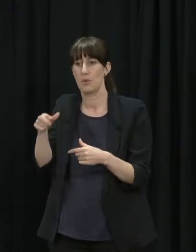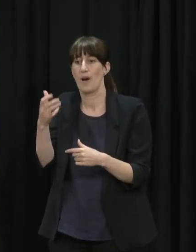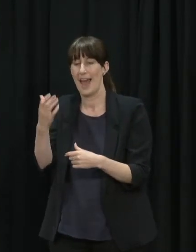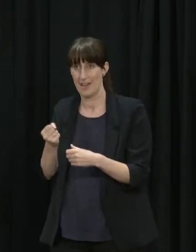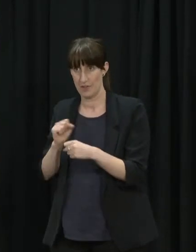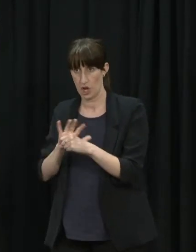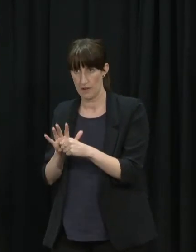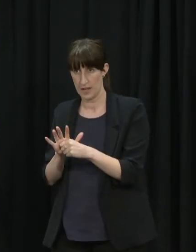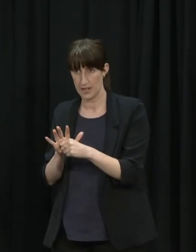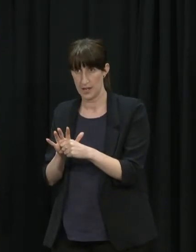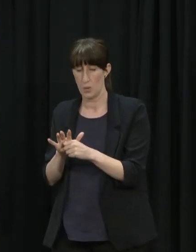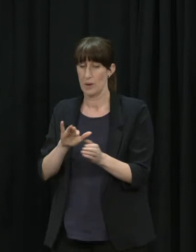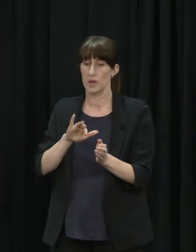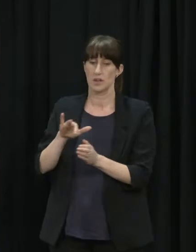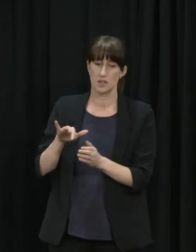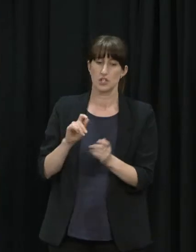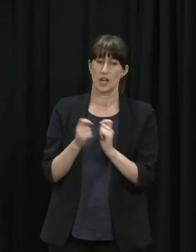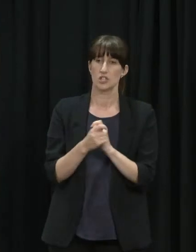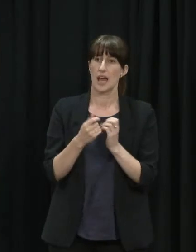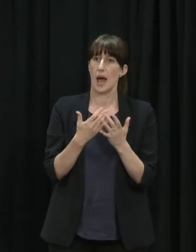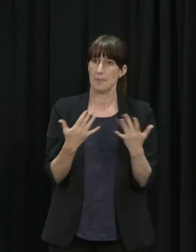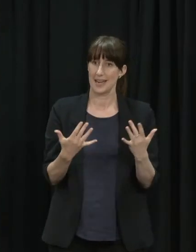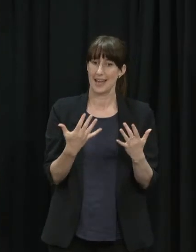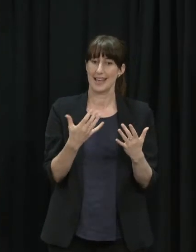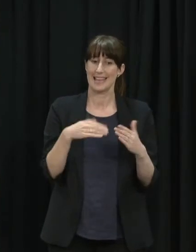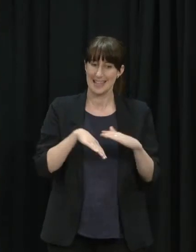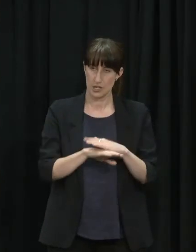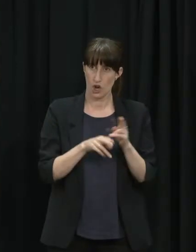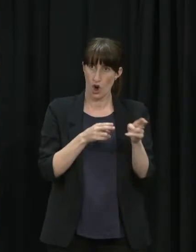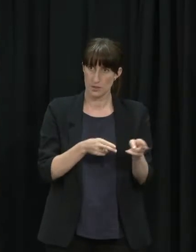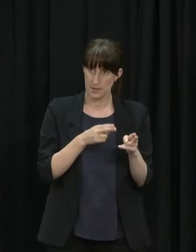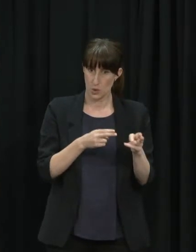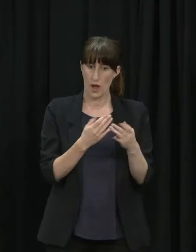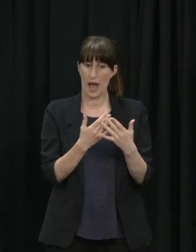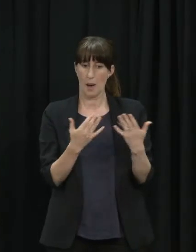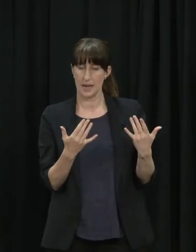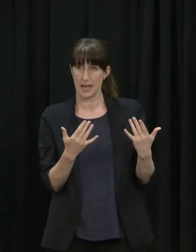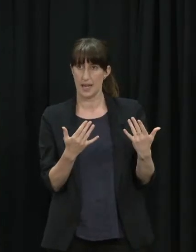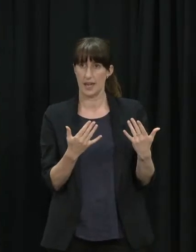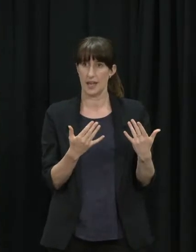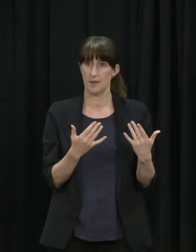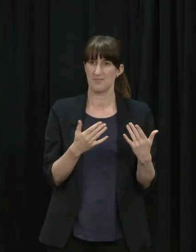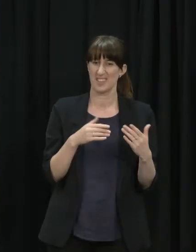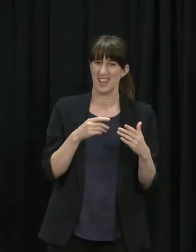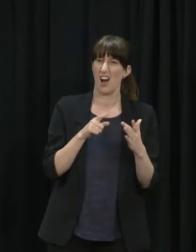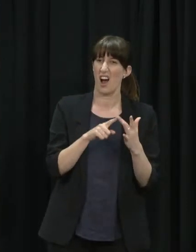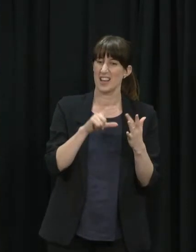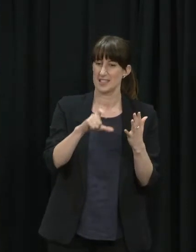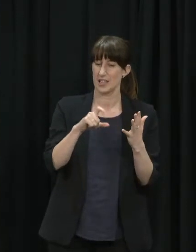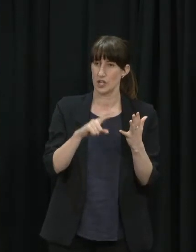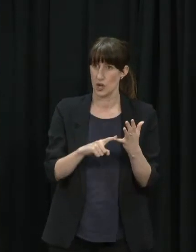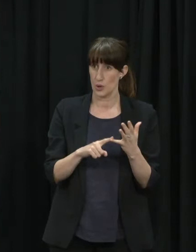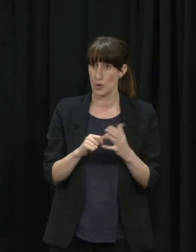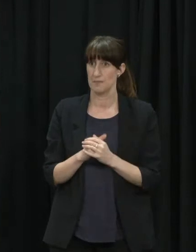take o ia ra. Te mehua matua ki te titiro ki nga mea penei i te taumahatanga o te mate, te maha